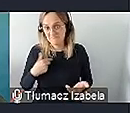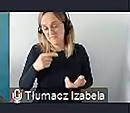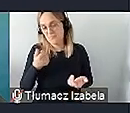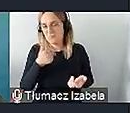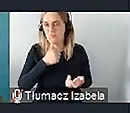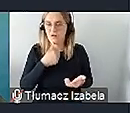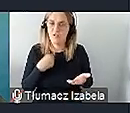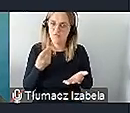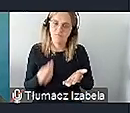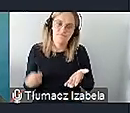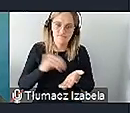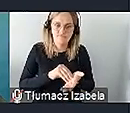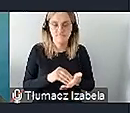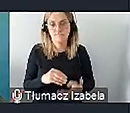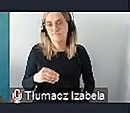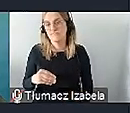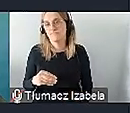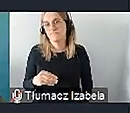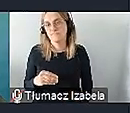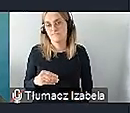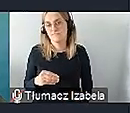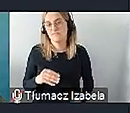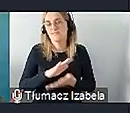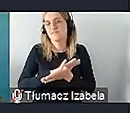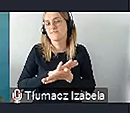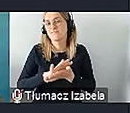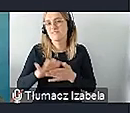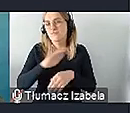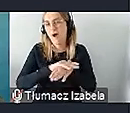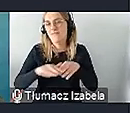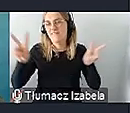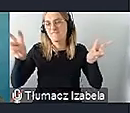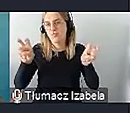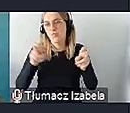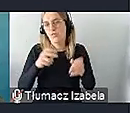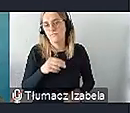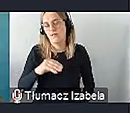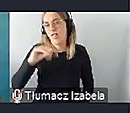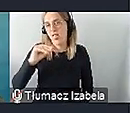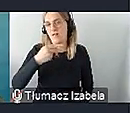Ja bym jeszcze dorysował najsłynniejszy wzór Alberta Einsteina,